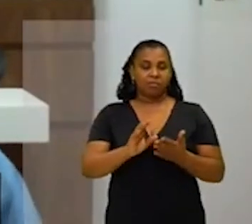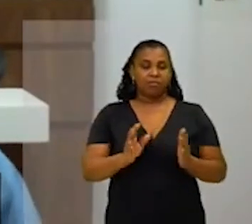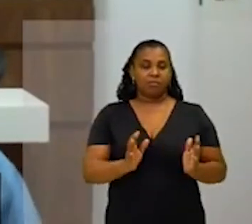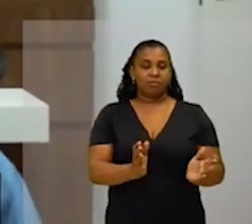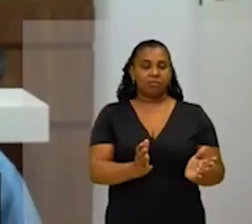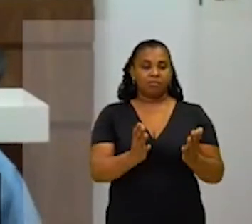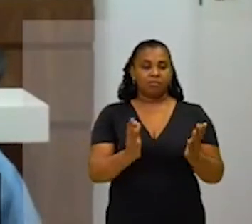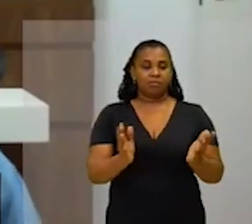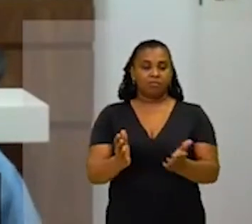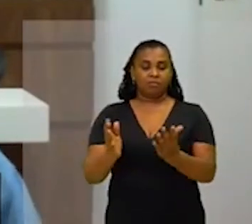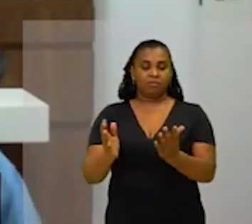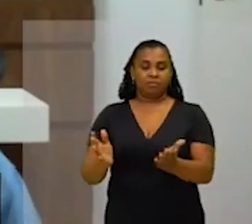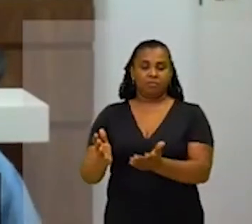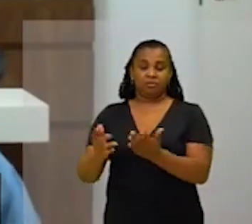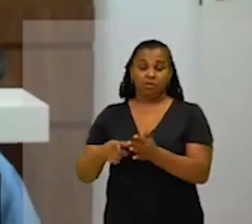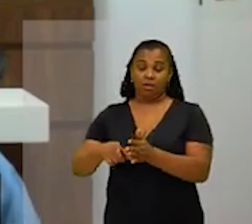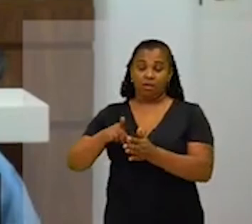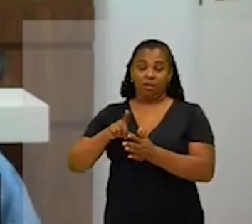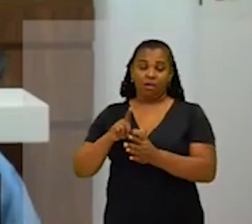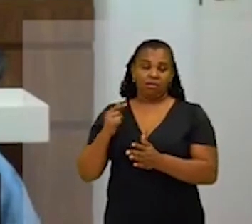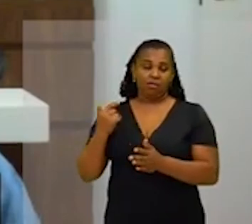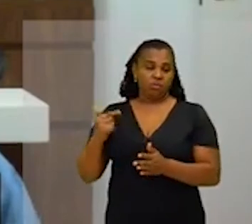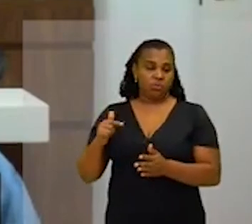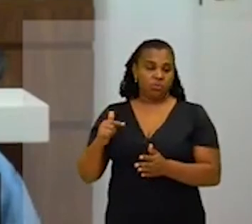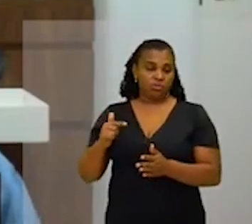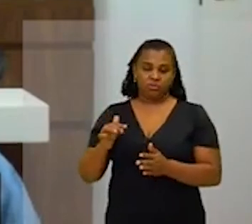reúnam tinha visto antes e dificilmente haveria outra maneira de produzir o